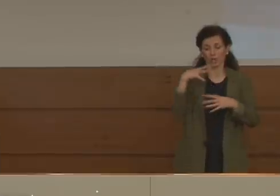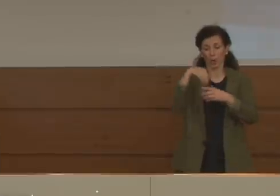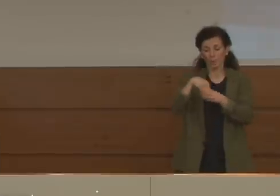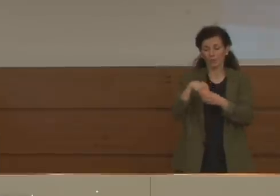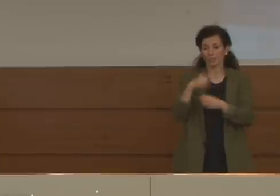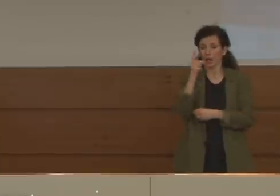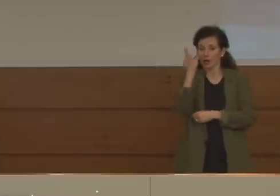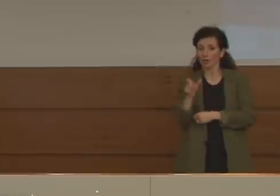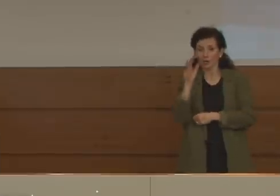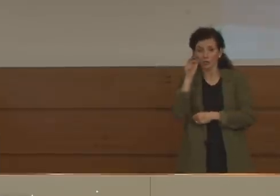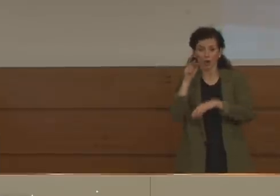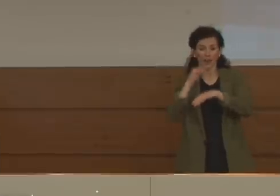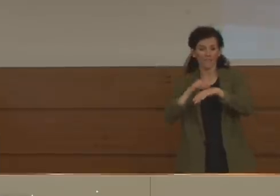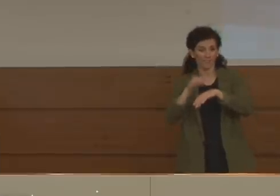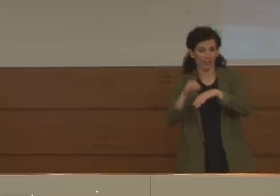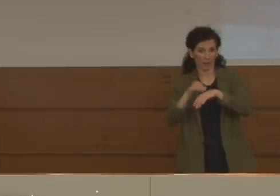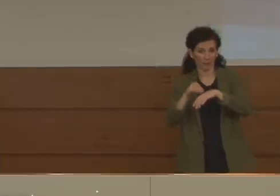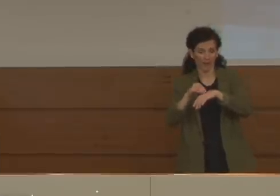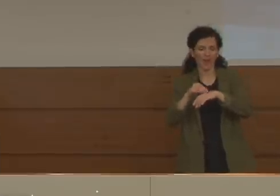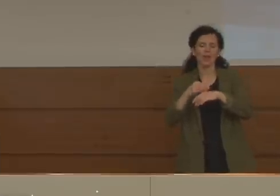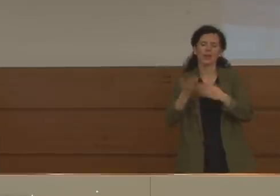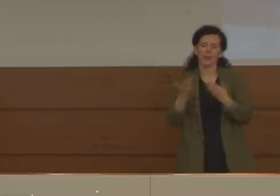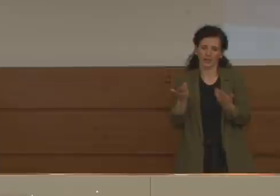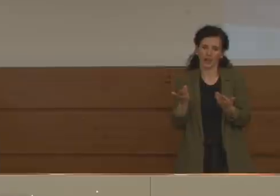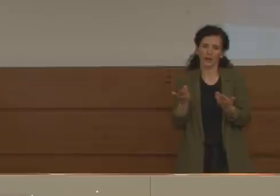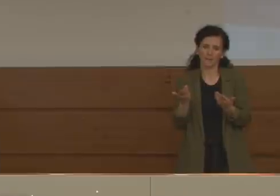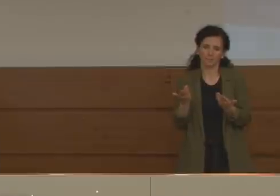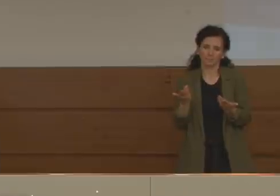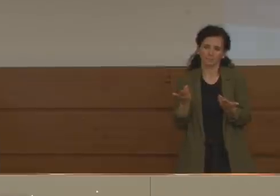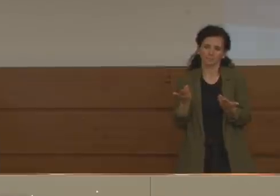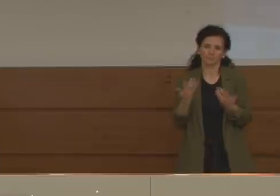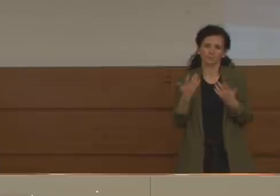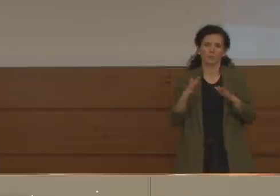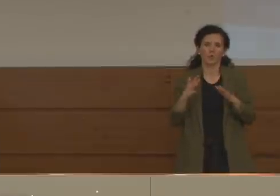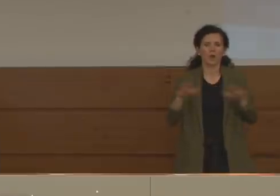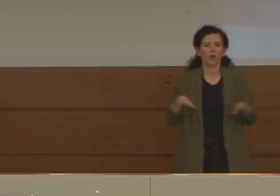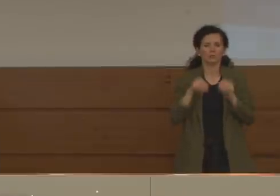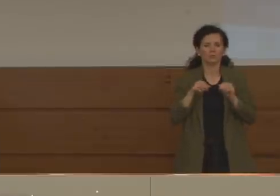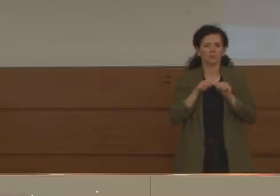connesse al dramma, come dire, psico sociale che l'epidemia e